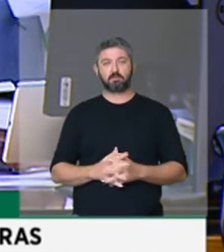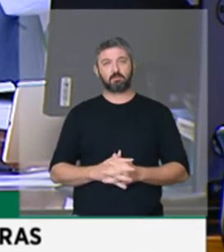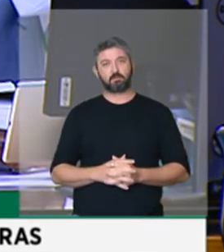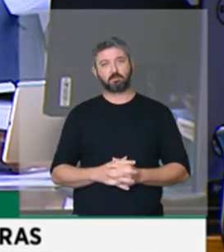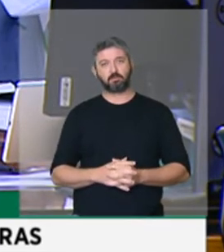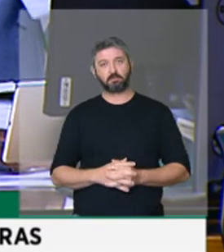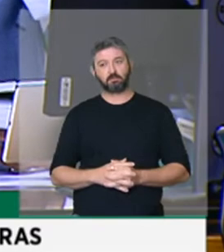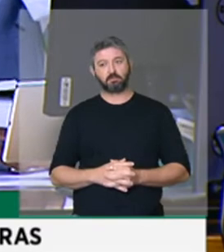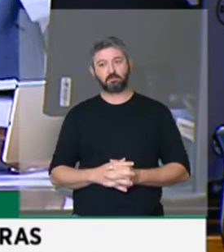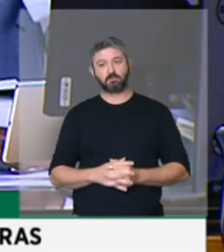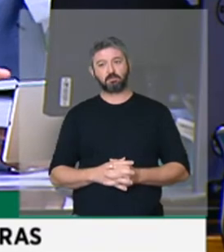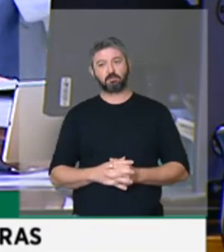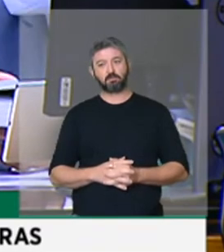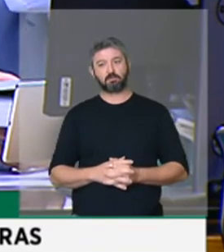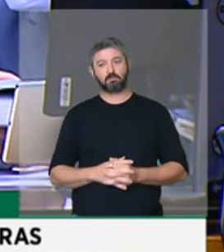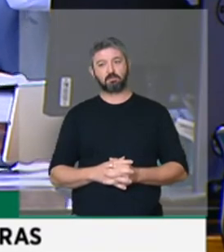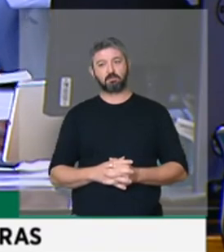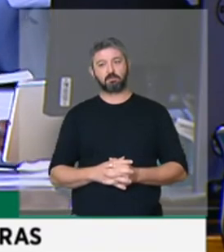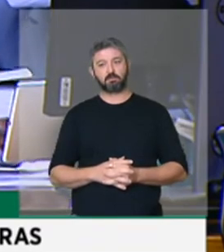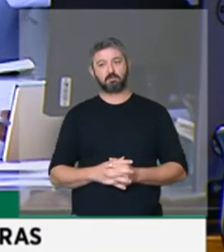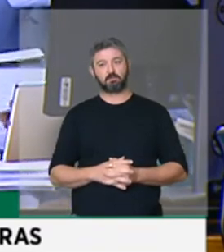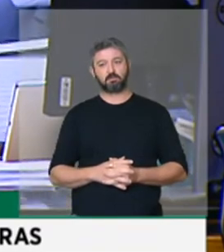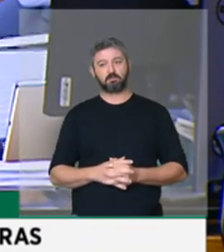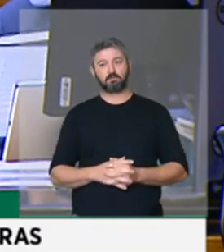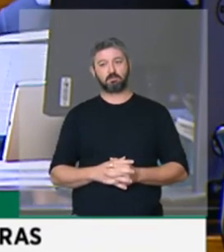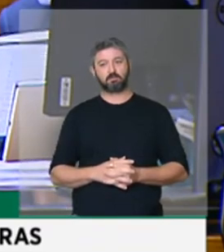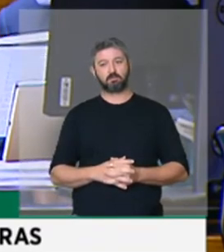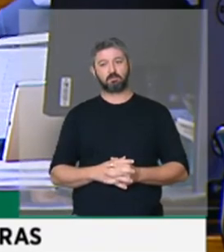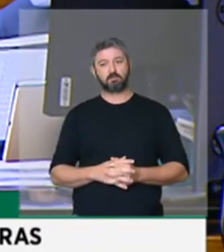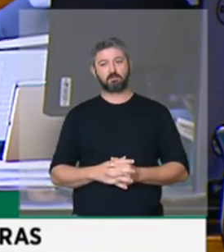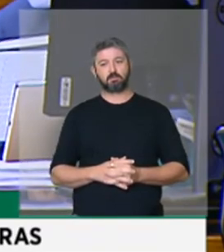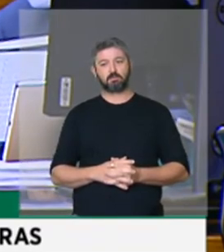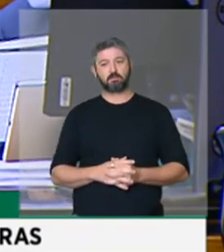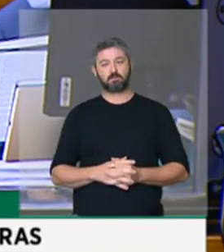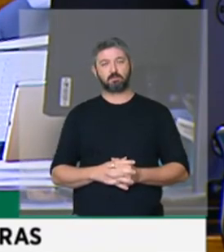SUSPENSÃO DA DELIBERAÇÃO QUE ESTÁ SENDO REALIZADA, OBRIGADO.